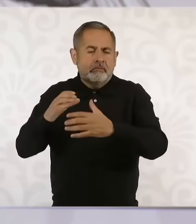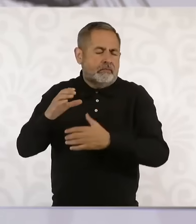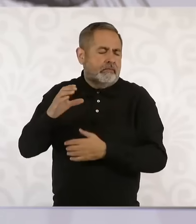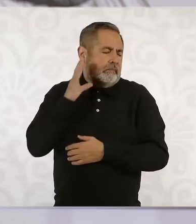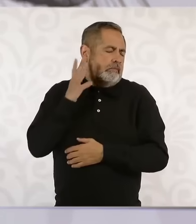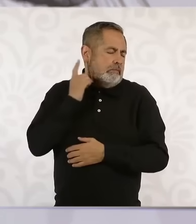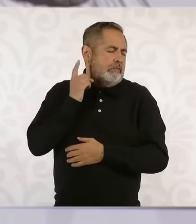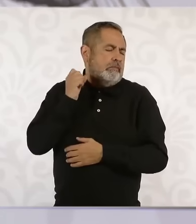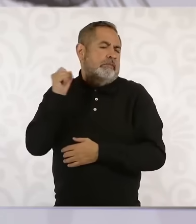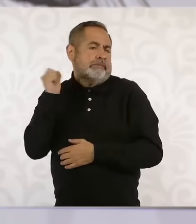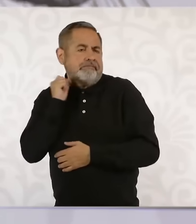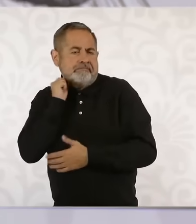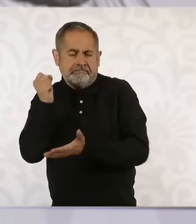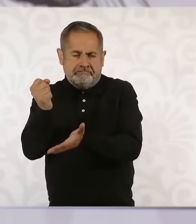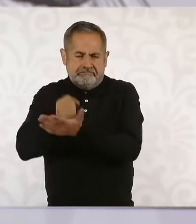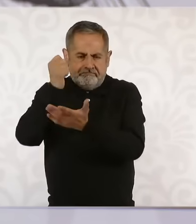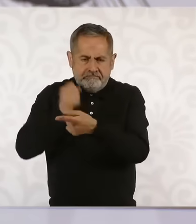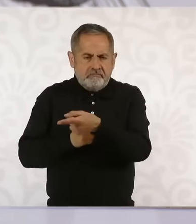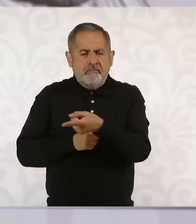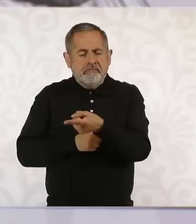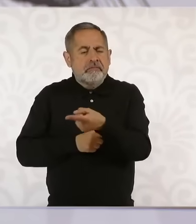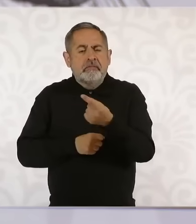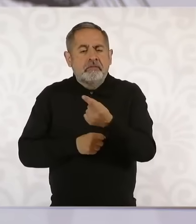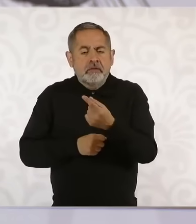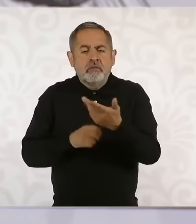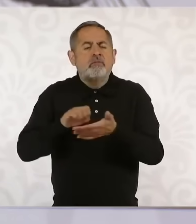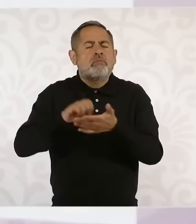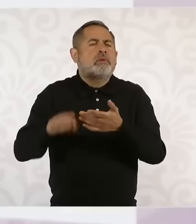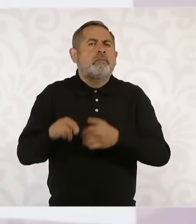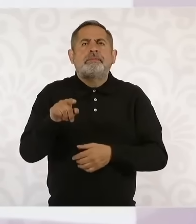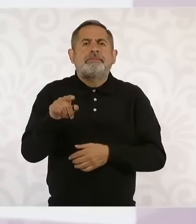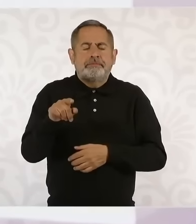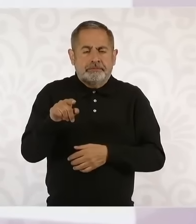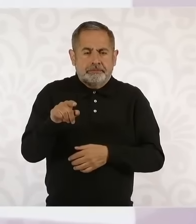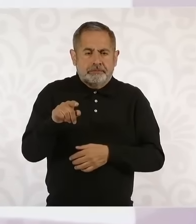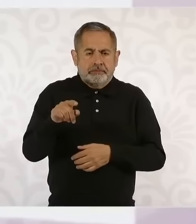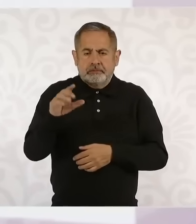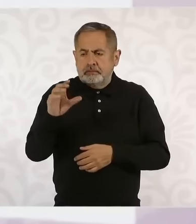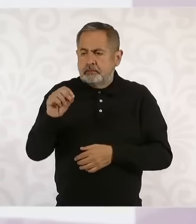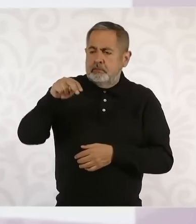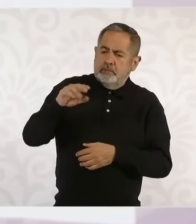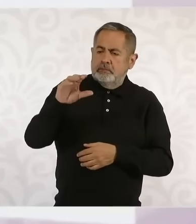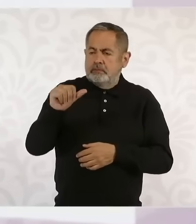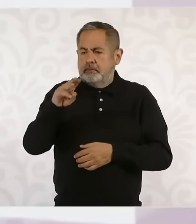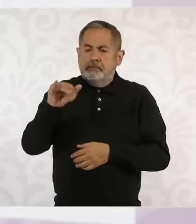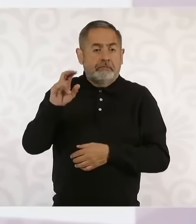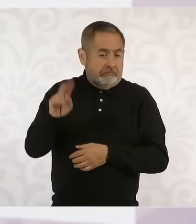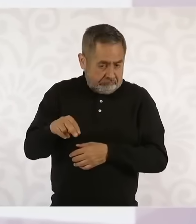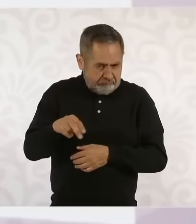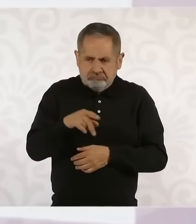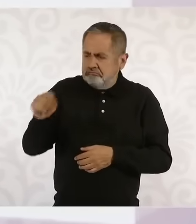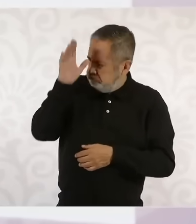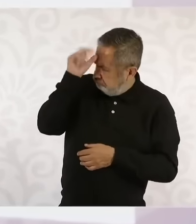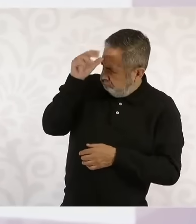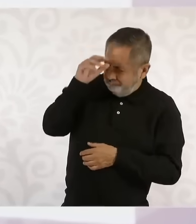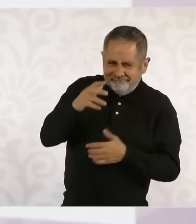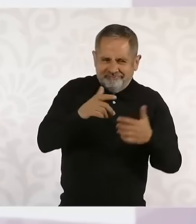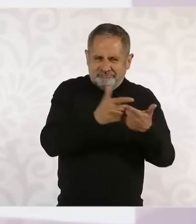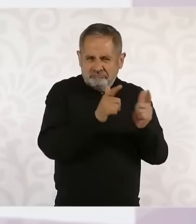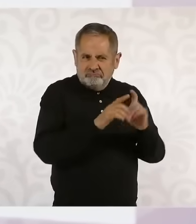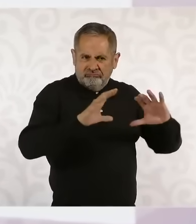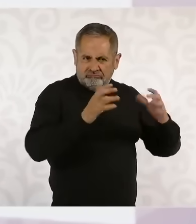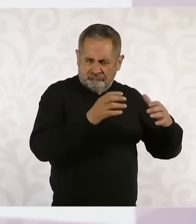Entonces hay, por ejemplo, la Concamín o la los propios la propia organizadora,